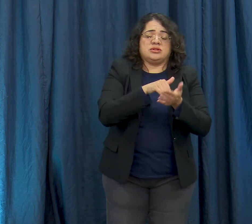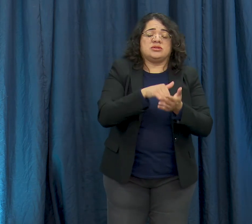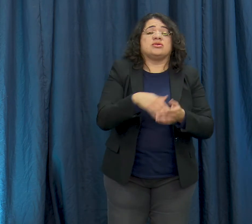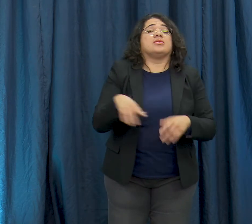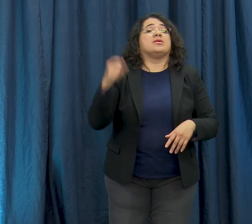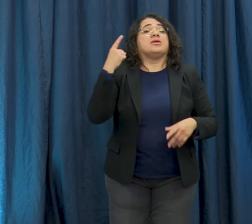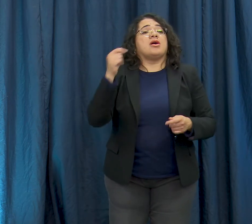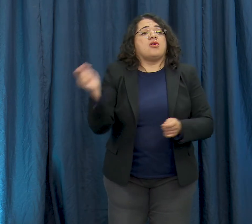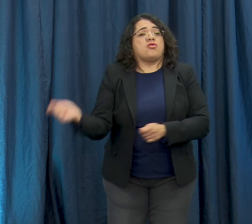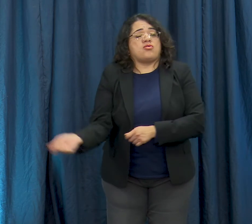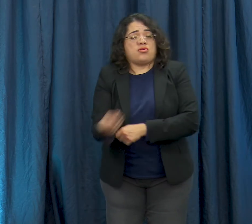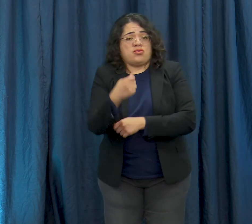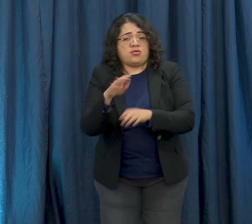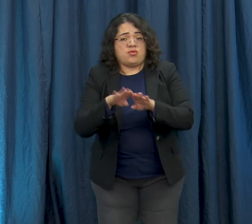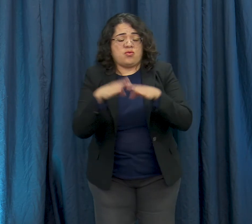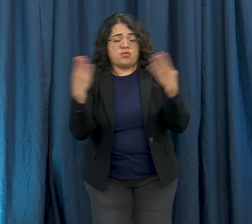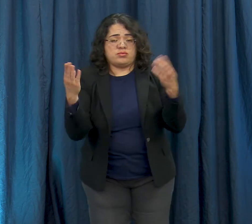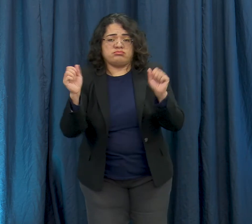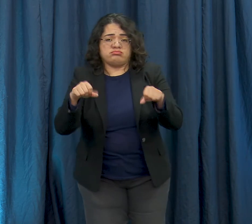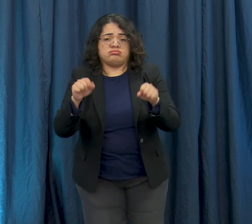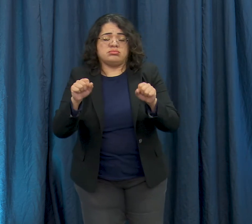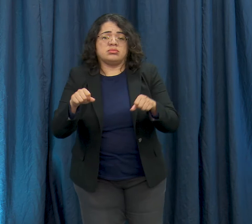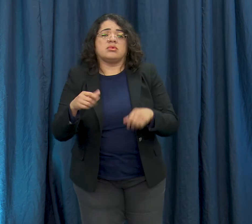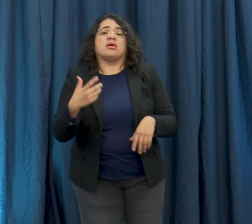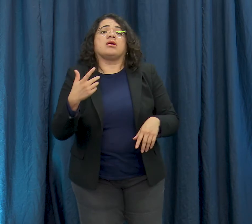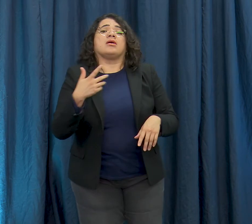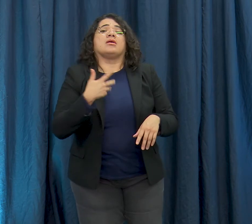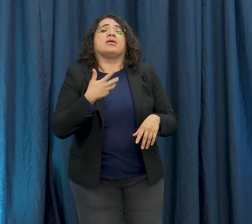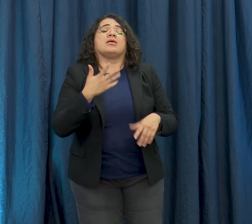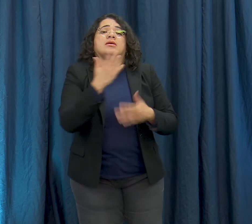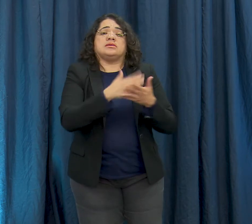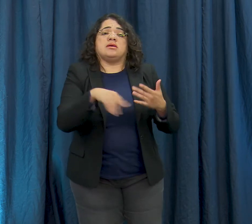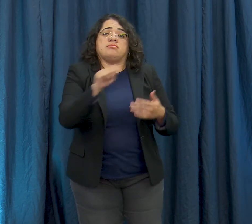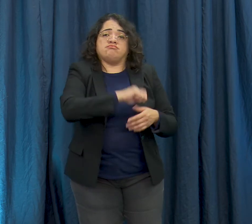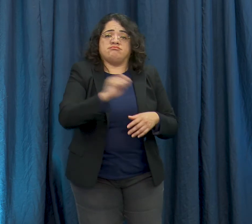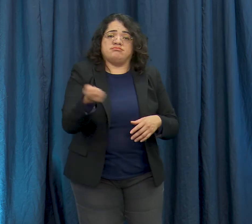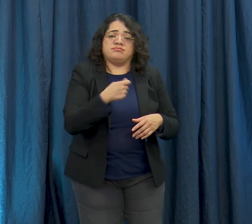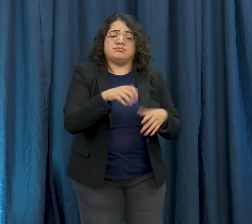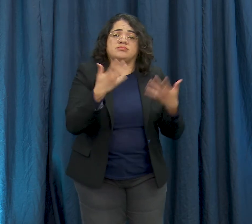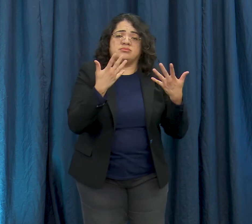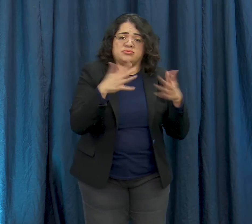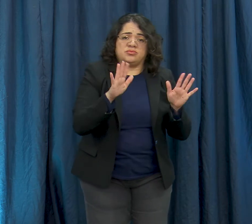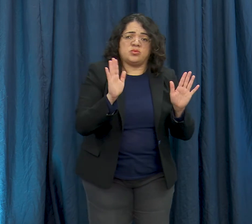todas nuestras decisiones reporter a-- continue Aaron Posadas en las partes